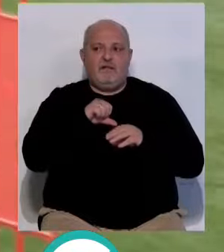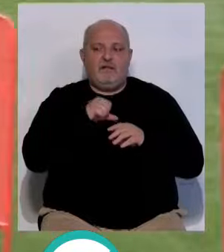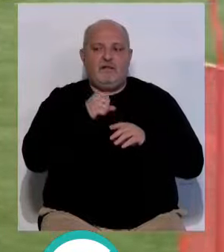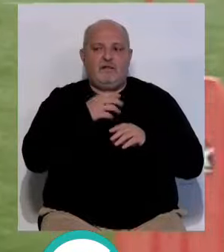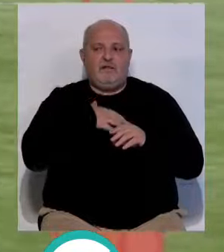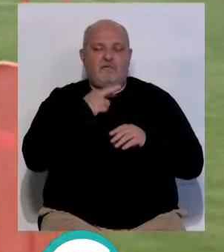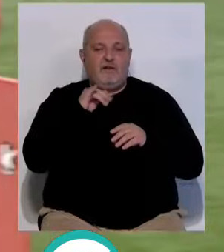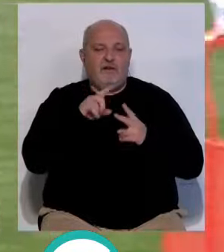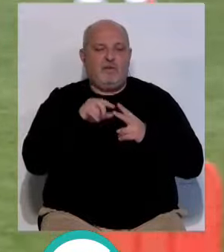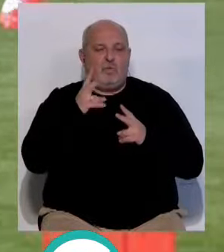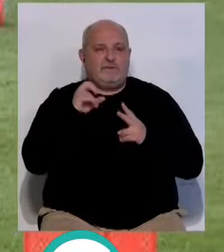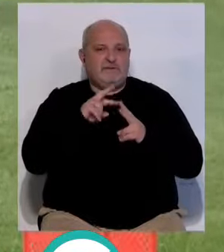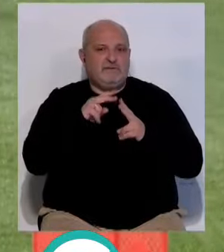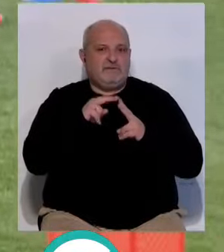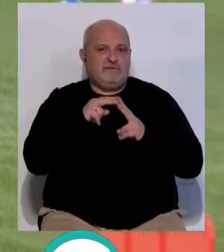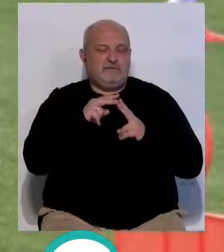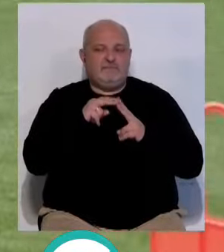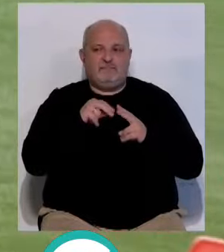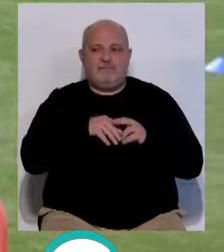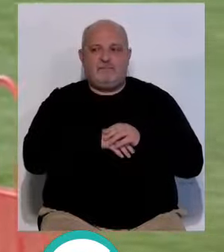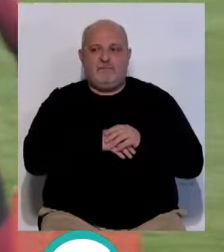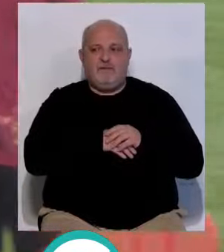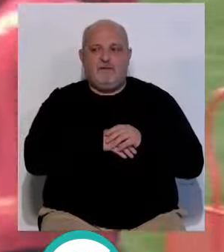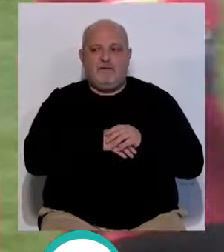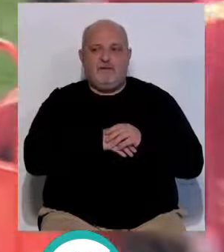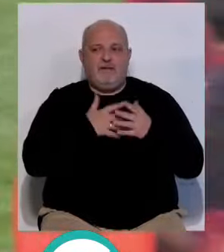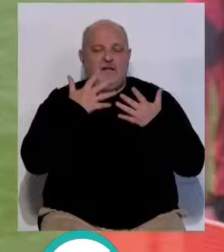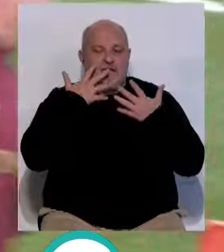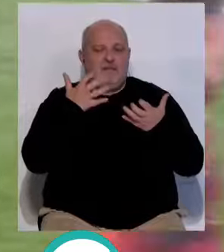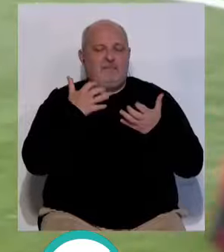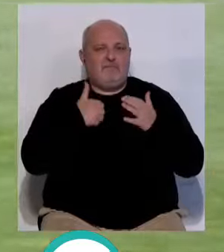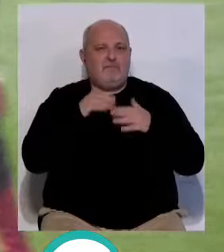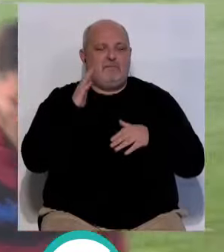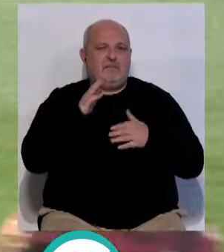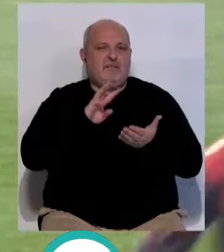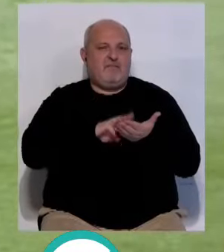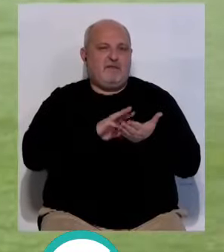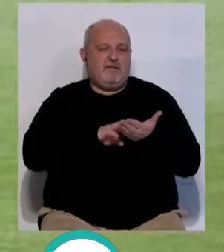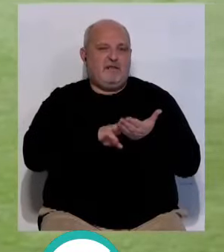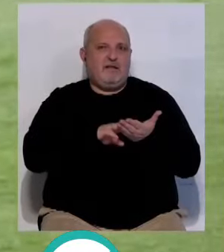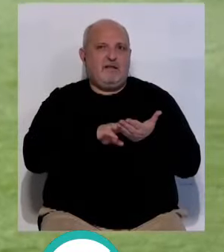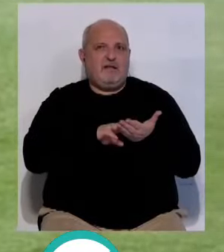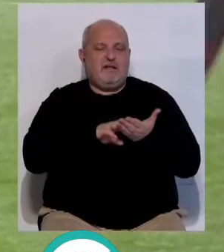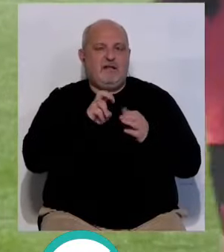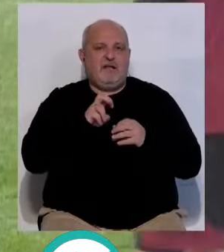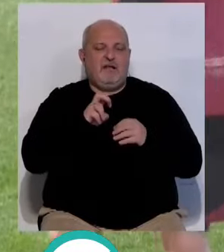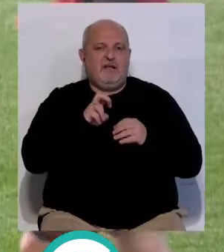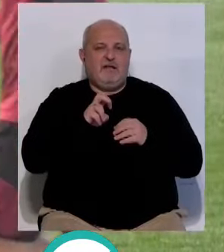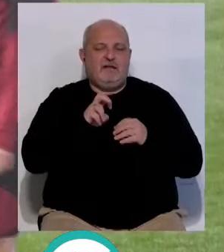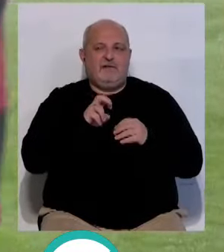fali y Luis Hernández eh destacan más en defendiendo defendiendo en el suelo sí que